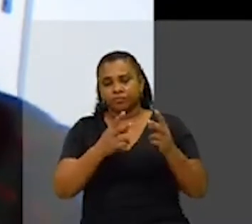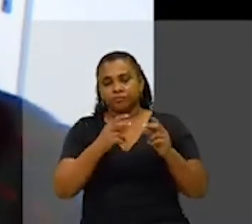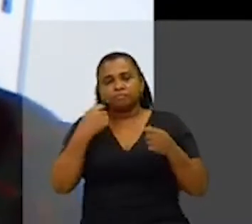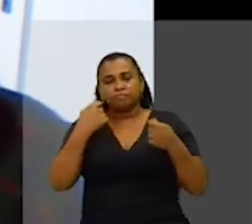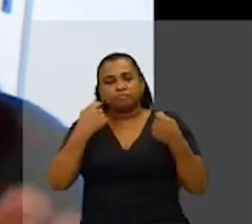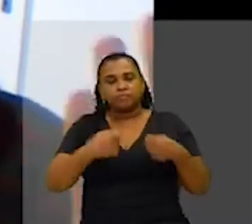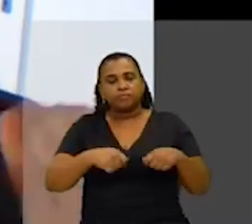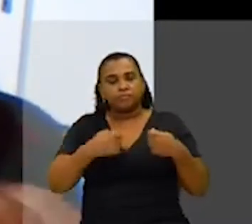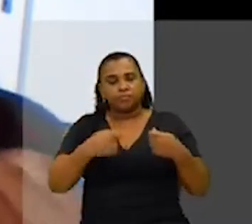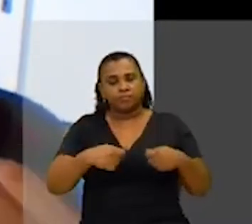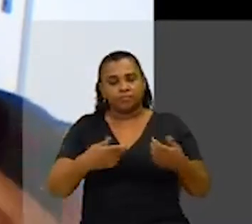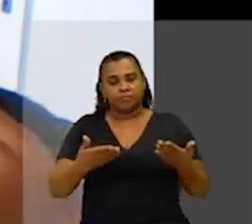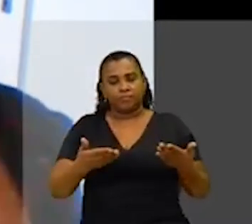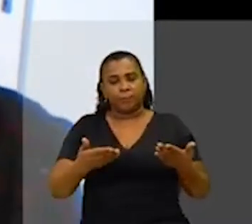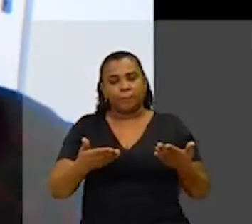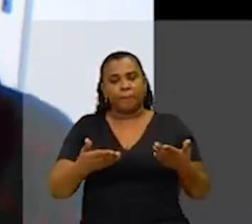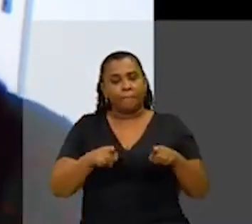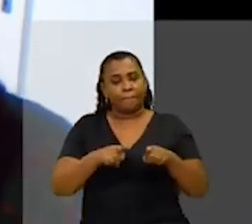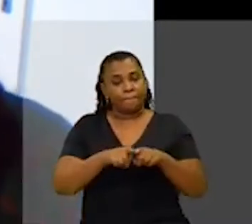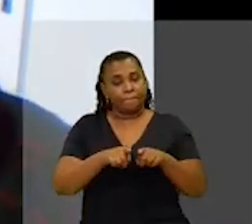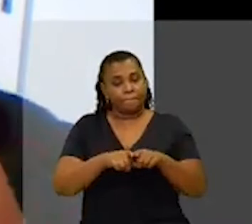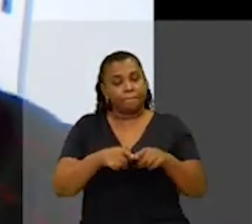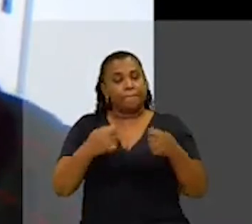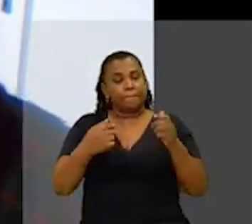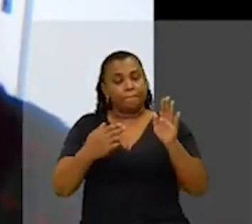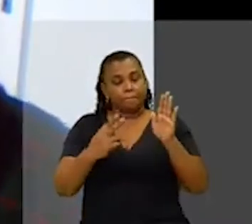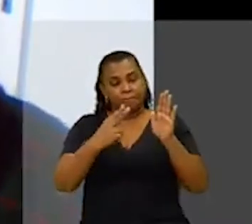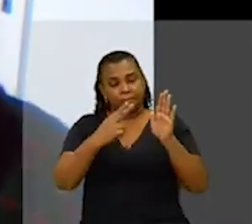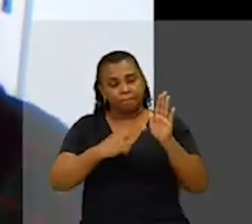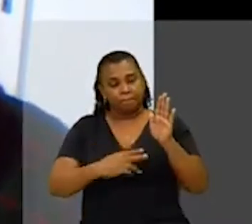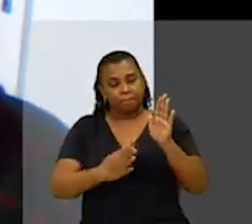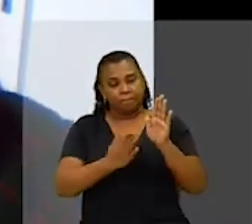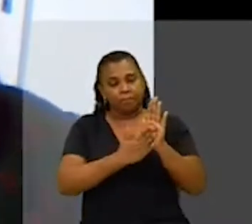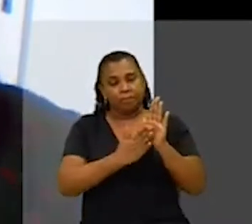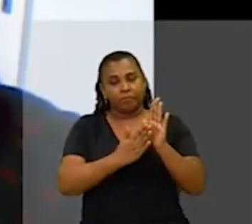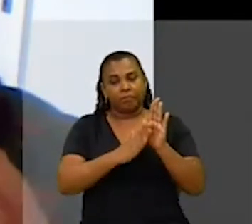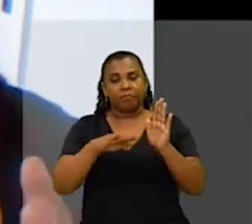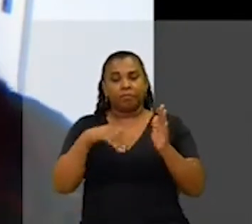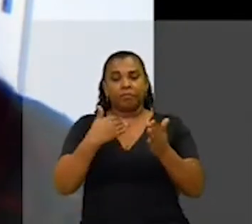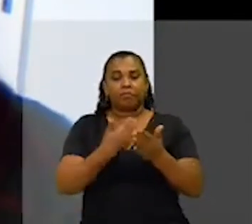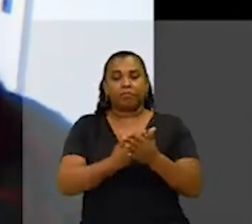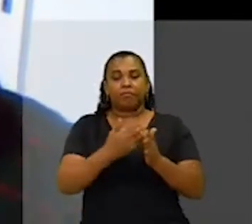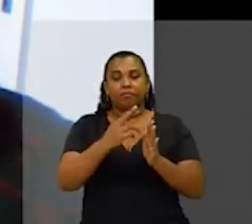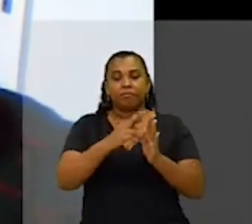essa demanda mas olhando para sua posse seja se tem até então de regulamentação todas essas